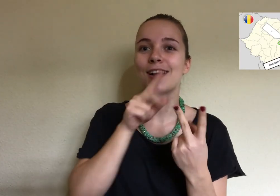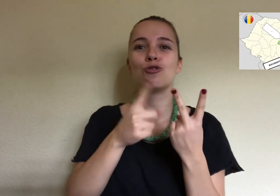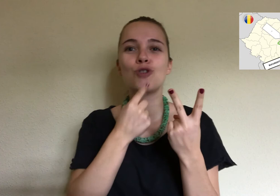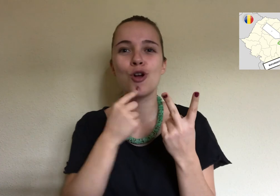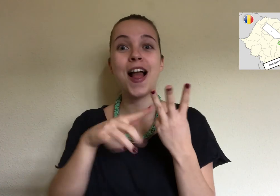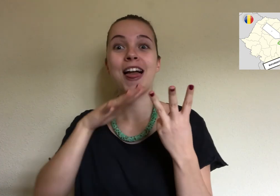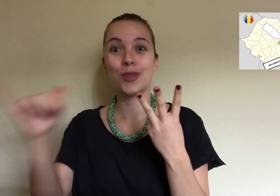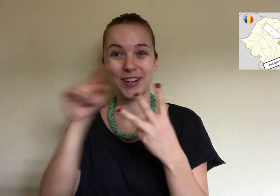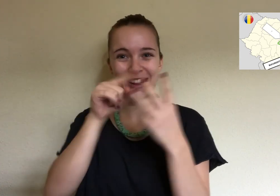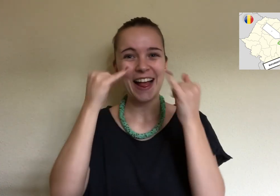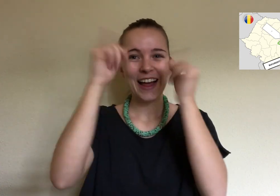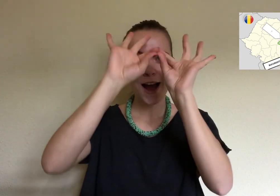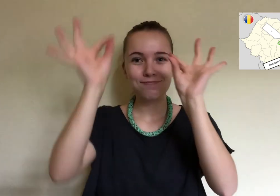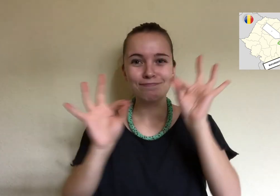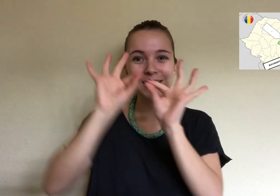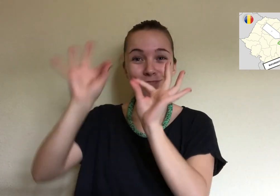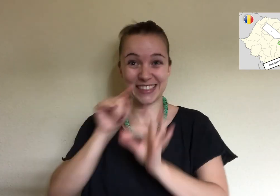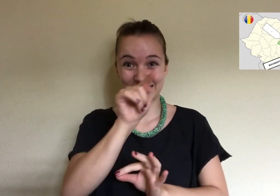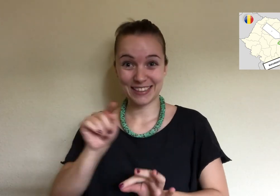Están marcados en verde, rojo y azul, a través de líneas circulares.